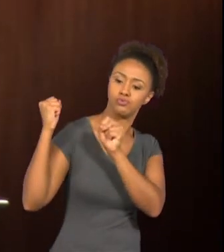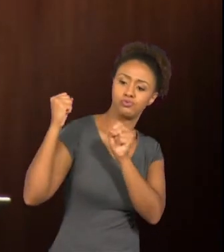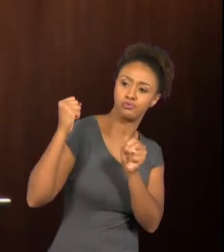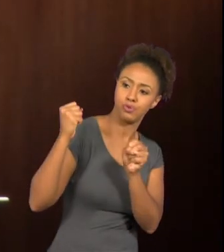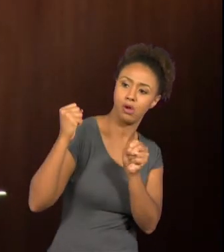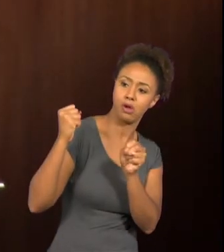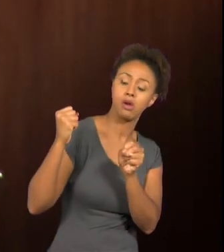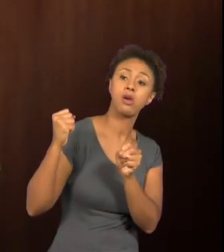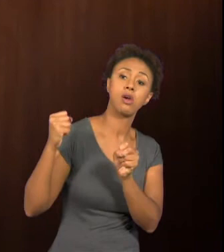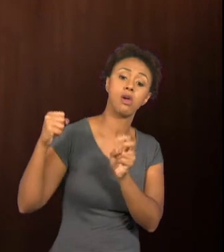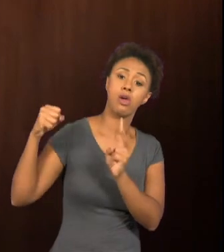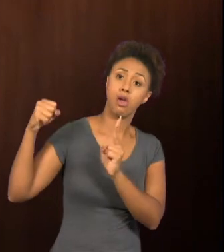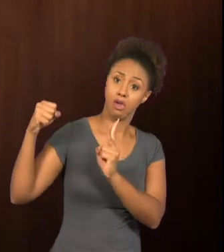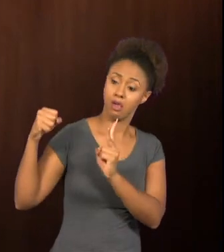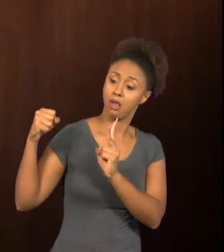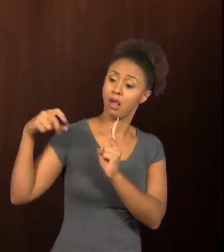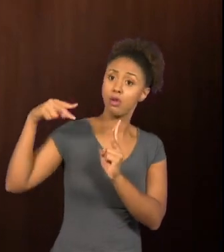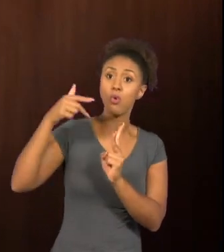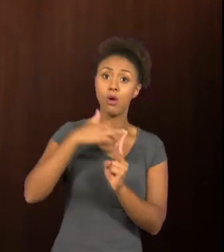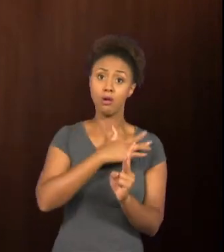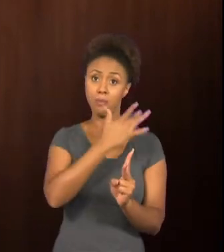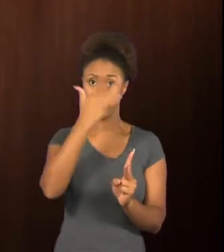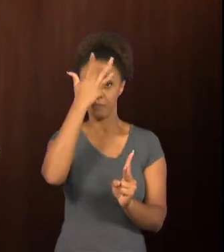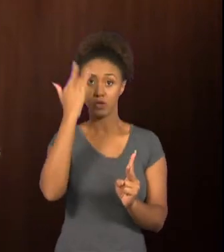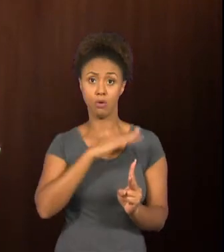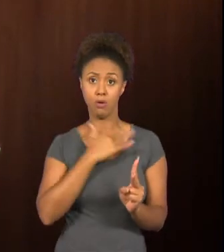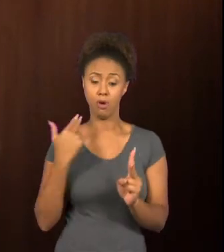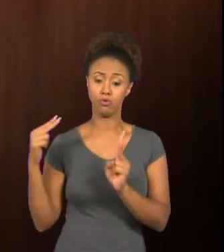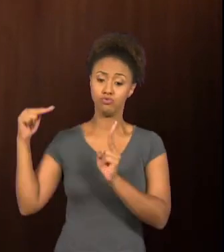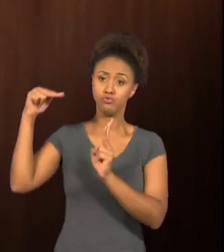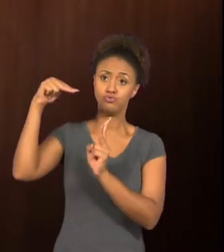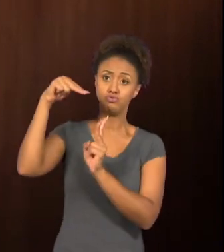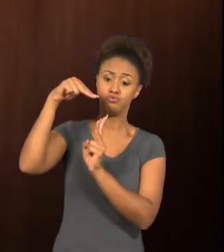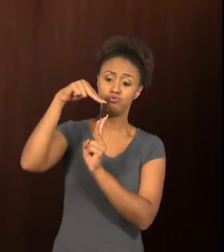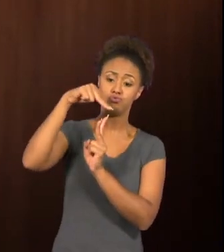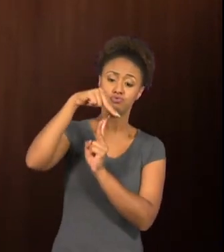TRABALHO, ENTÃO NÃO VÊM EM CAIXÃO, VÊM EM REDES.